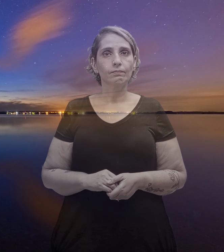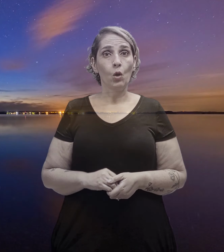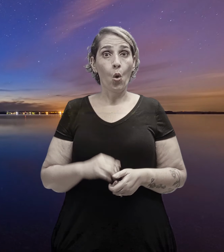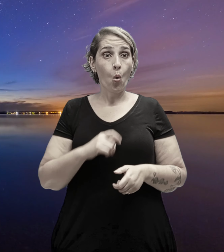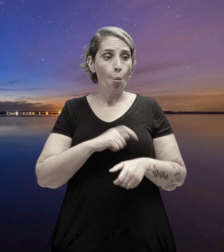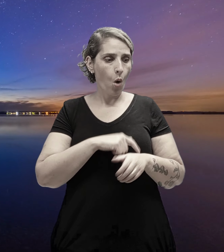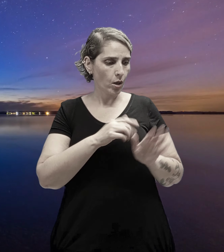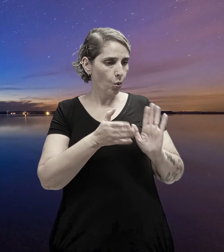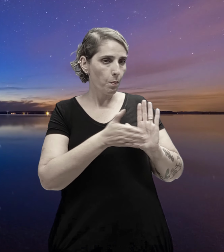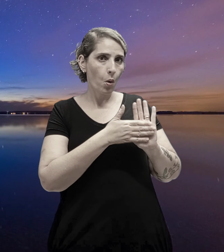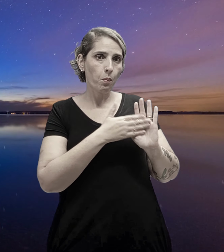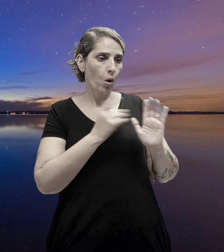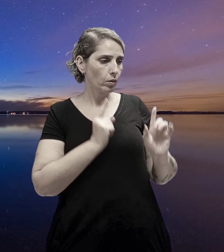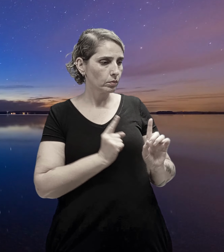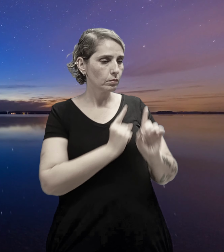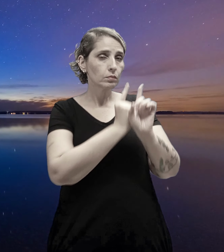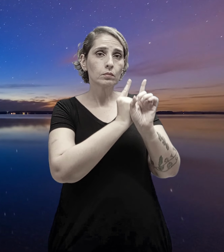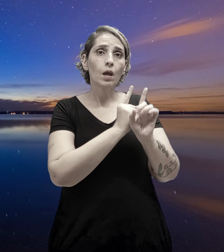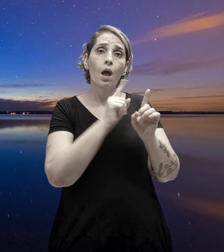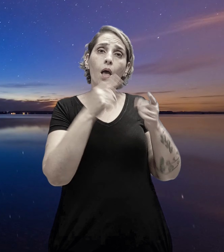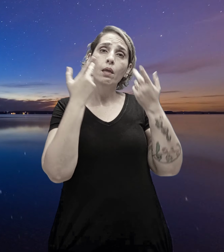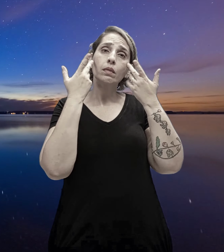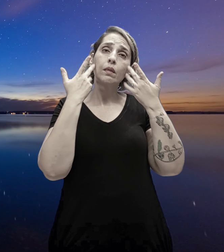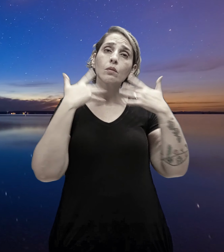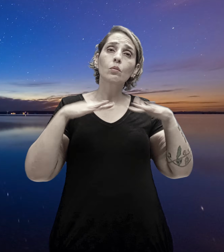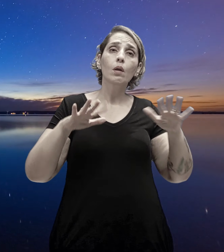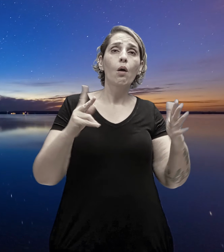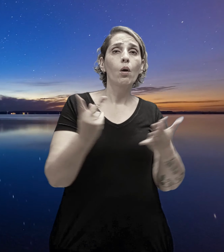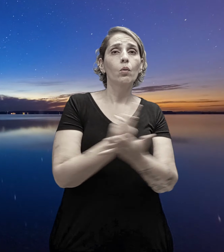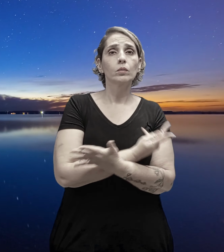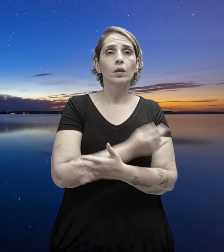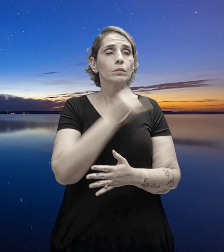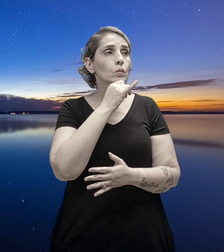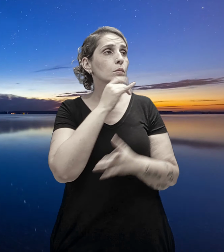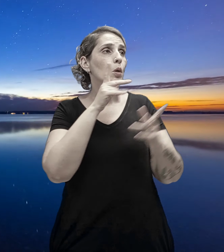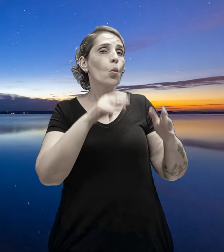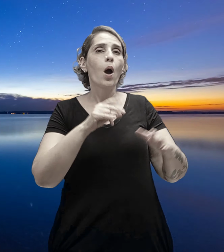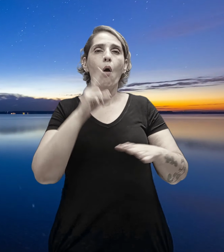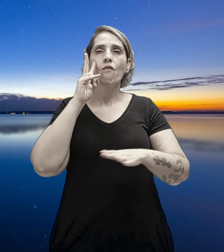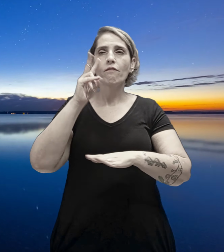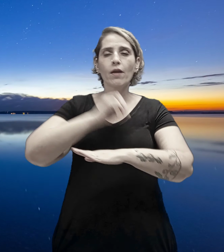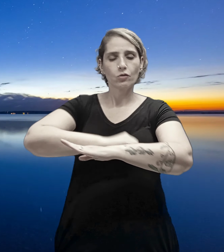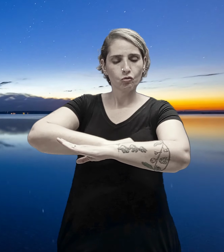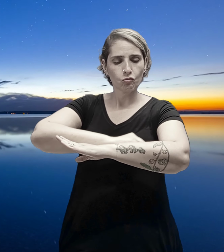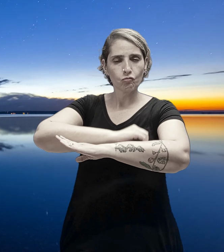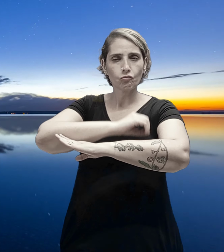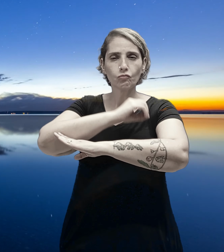Descobrir esse propósito é um movimento natural, como observar o nascer do sol